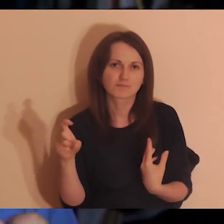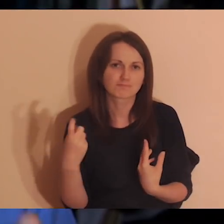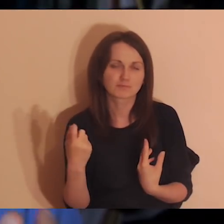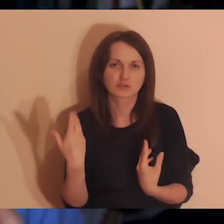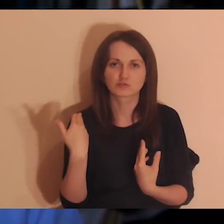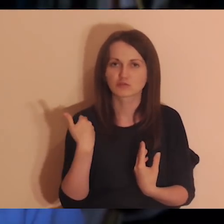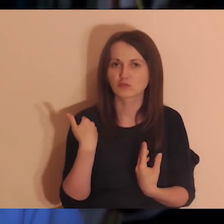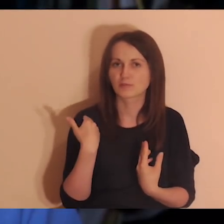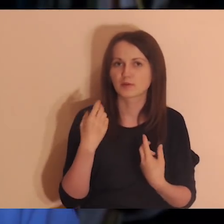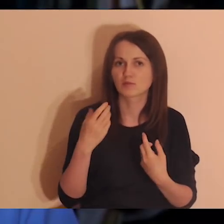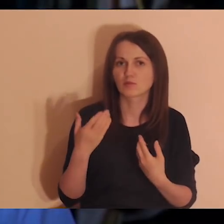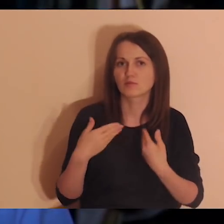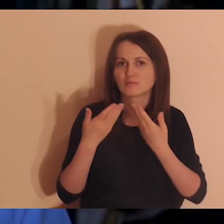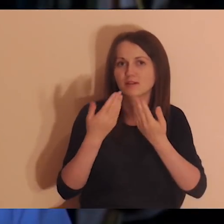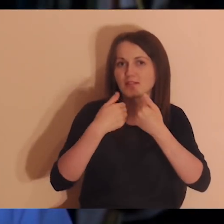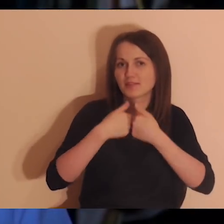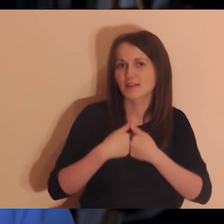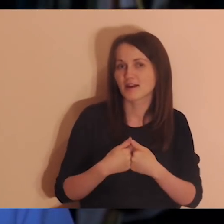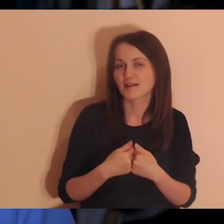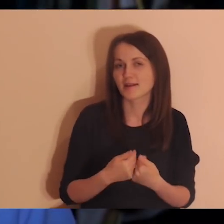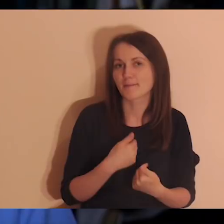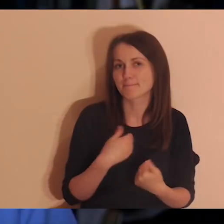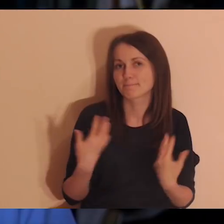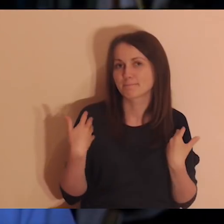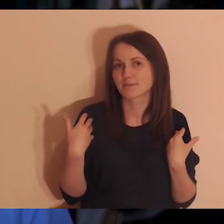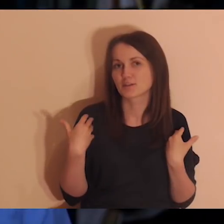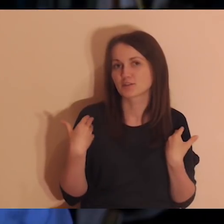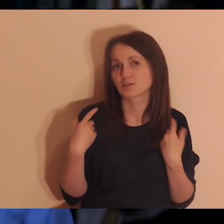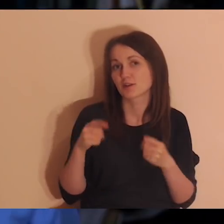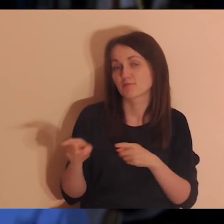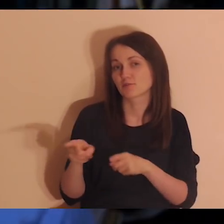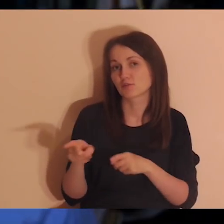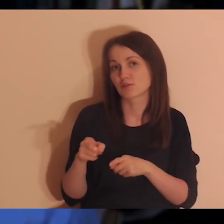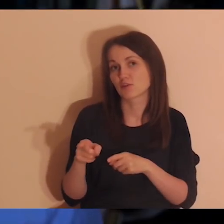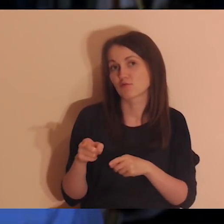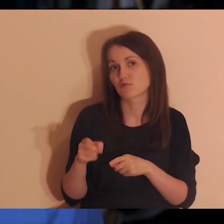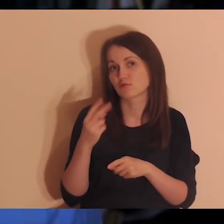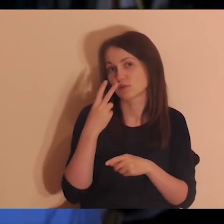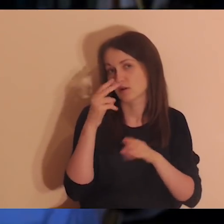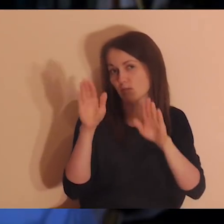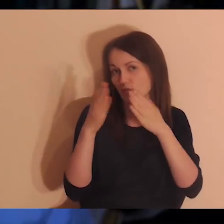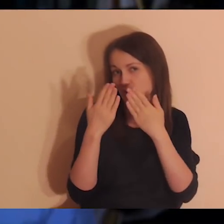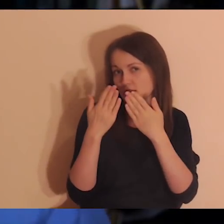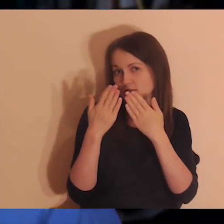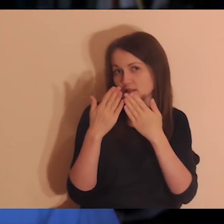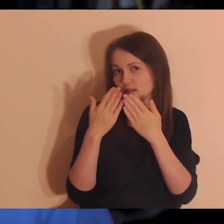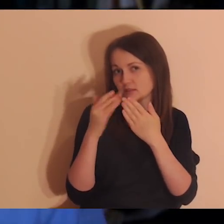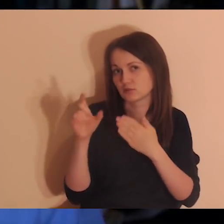czyli coś takiego w tej medytacji, co mi daje życie. Może to być jakiś kierunek, który Jezus mi wskazuje, żeby zrobić,